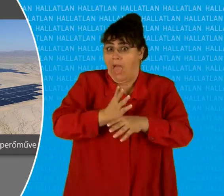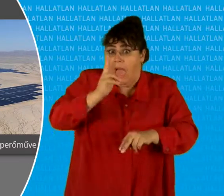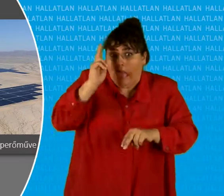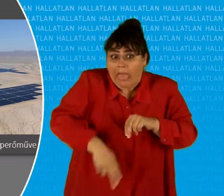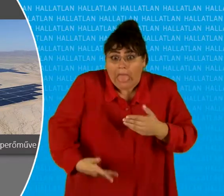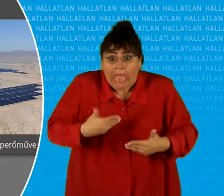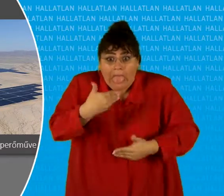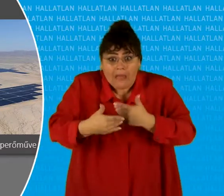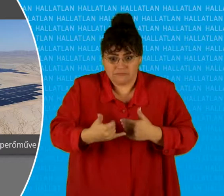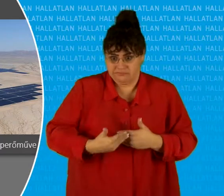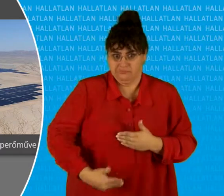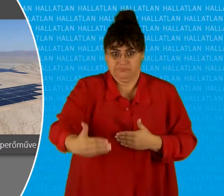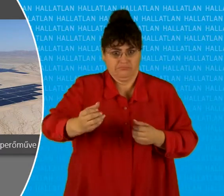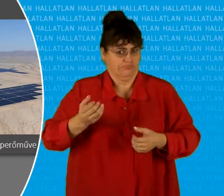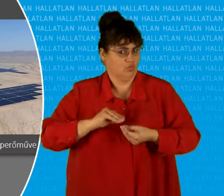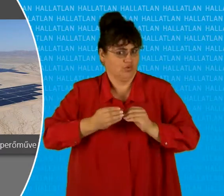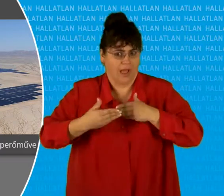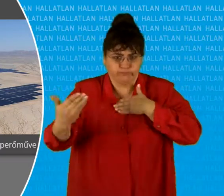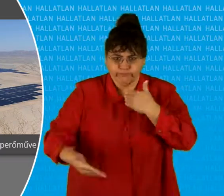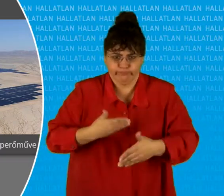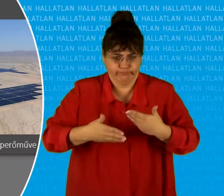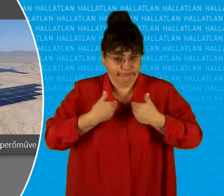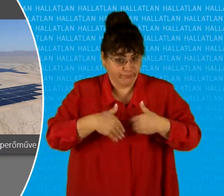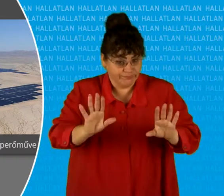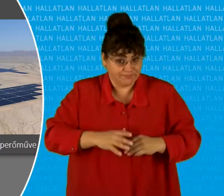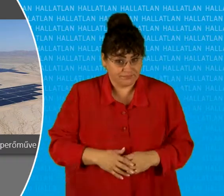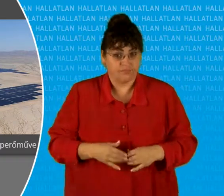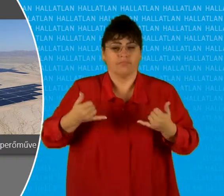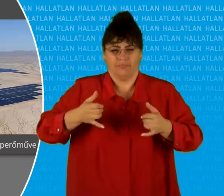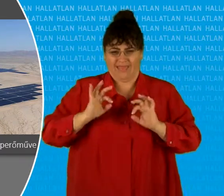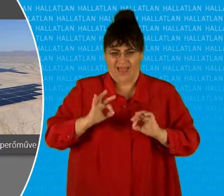de már a napokban beüzemelték.